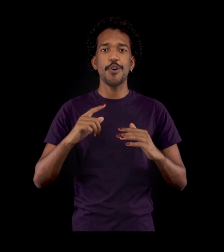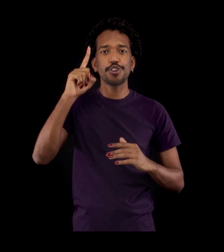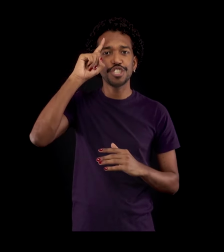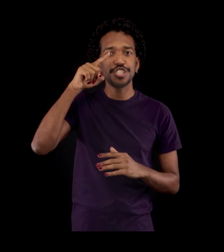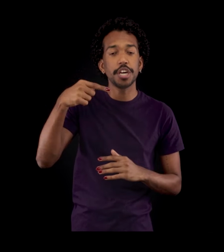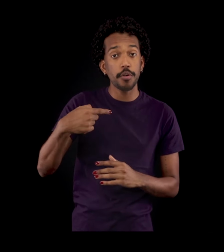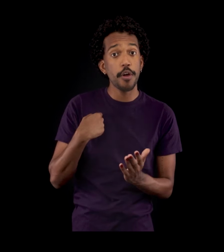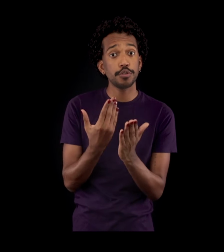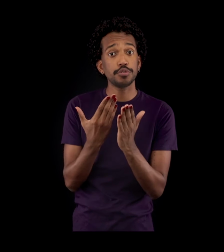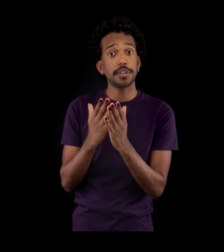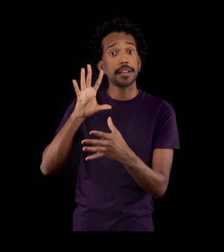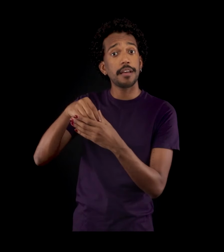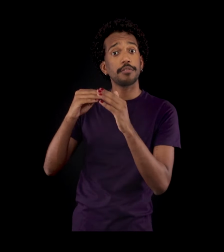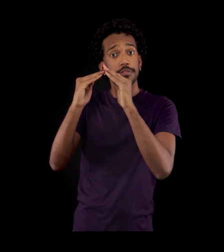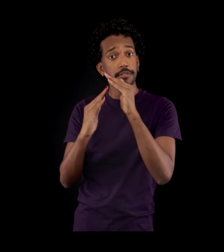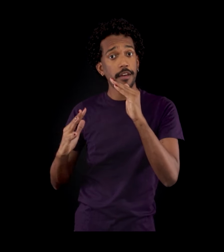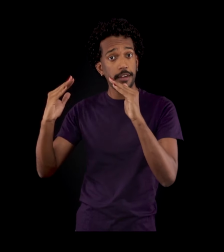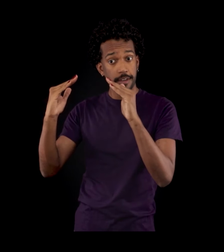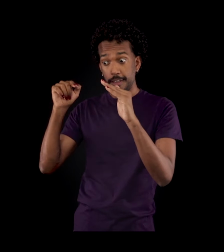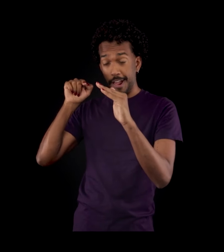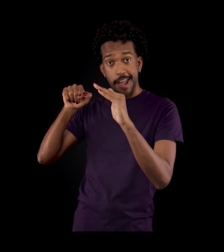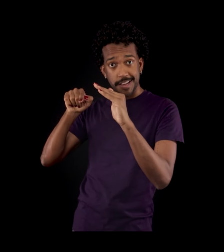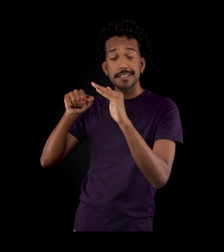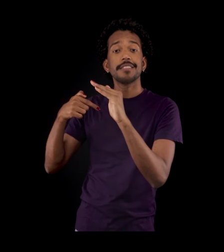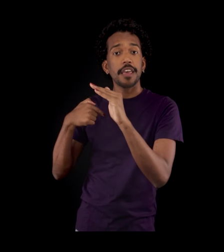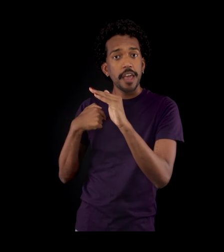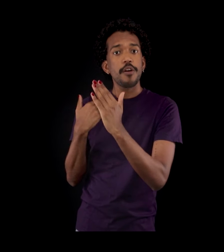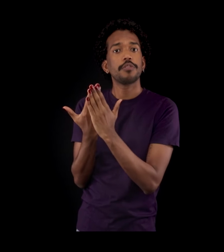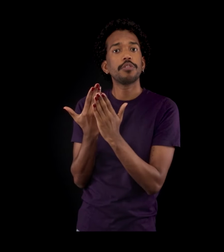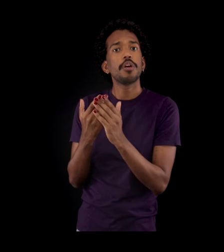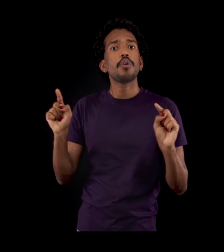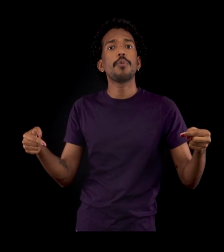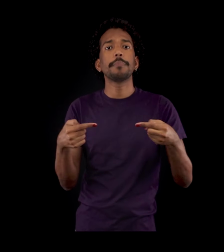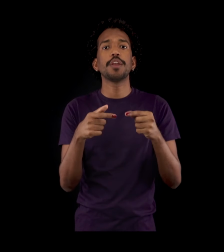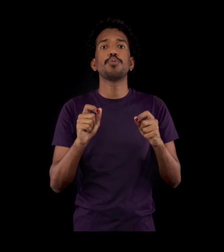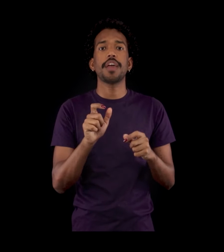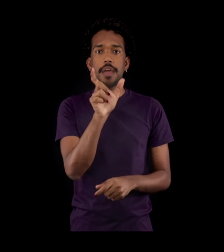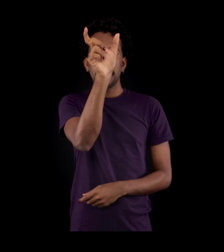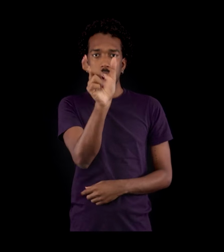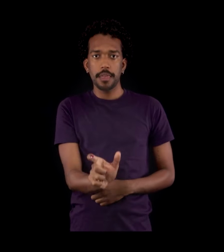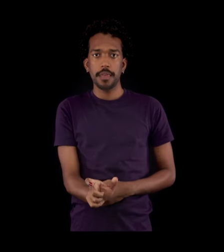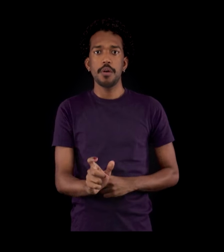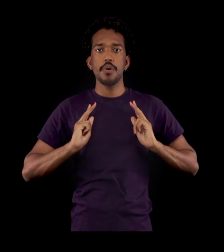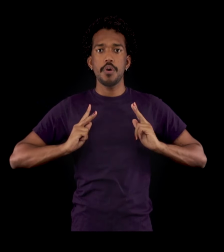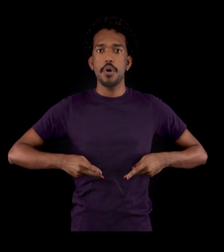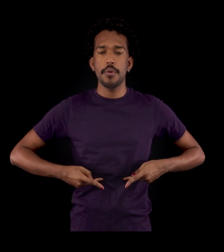que a gente vê muito nos terreiros, essas ações têm a ver com o homem,